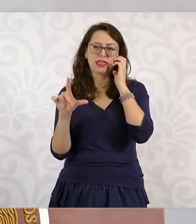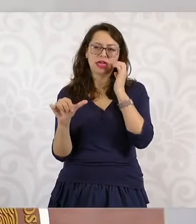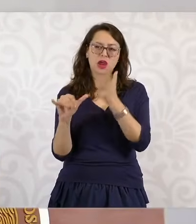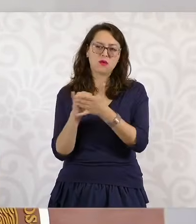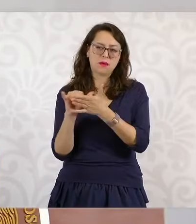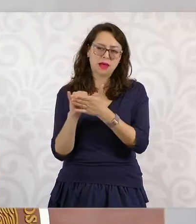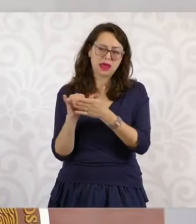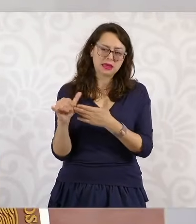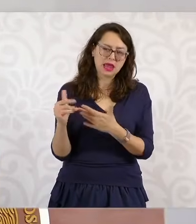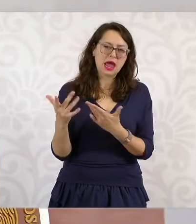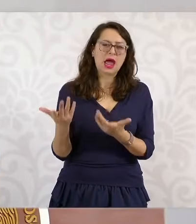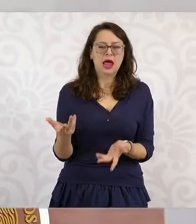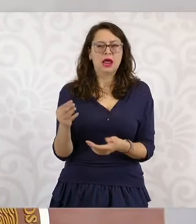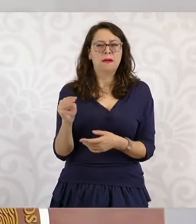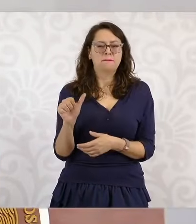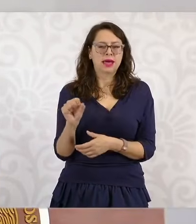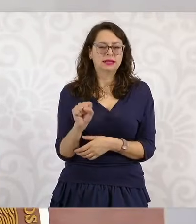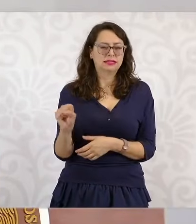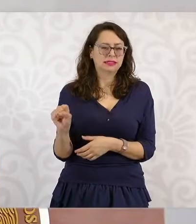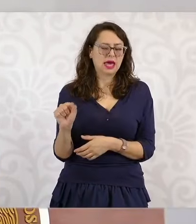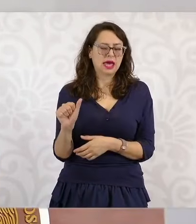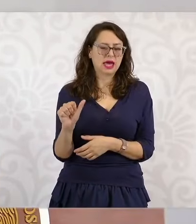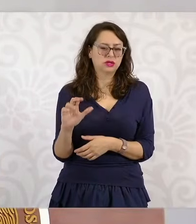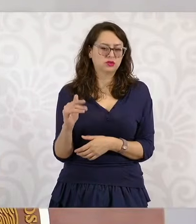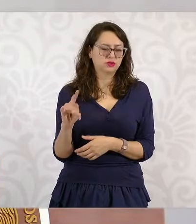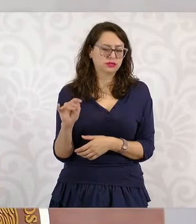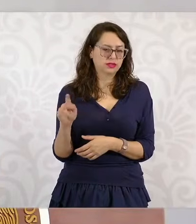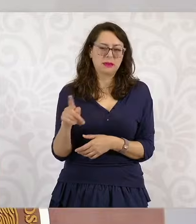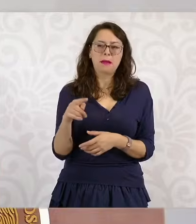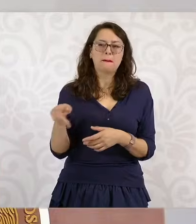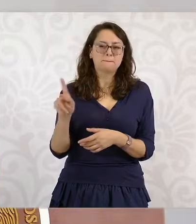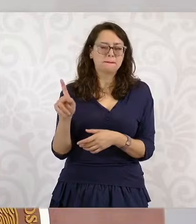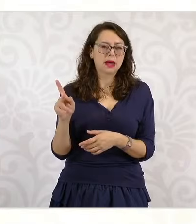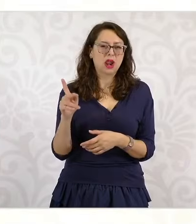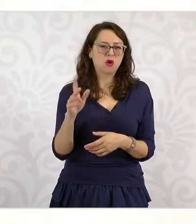Massachusetts ahora también mucho. Pero vean la tendencia de la comunidad mexicana en Estados